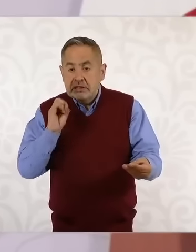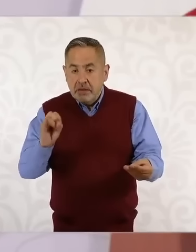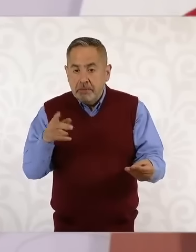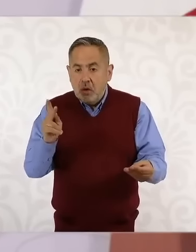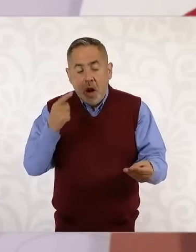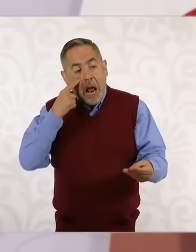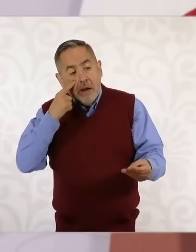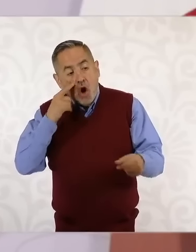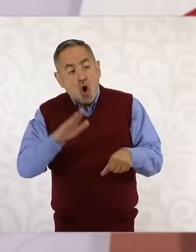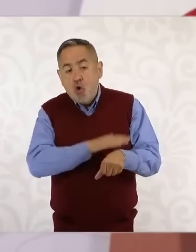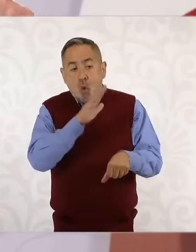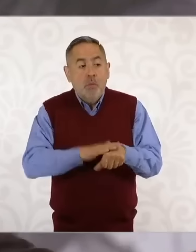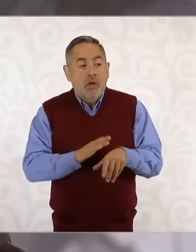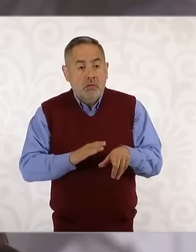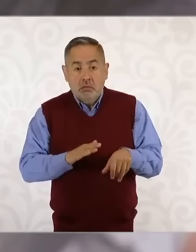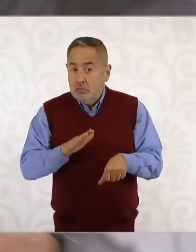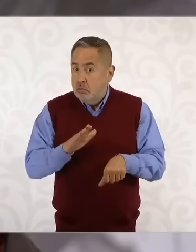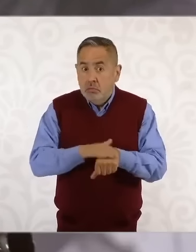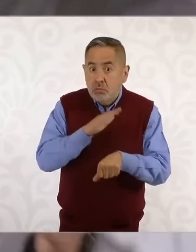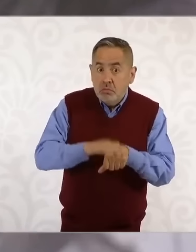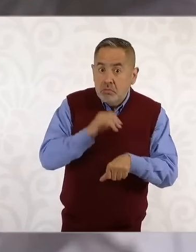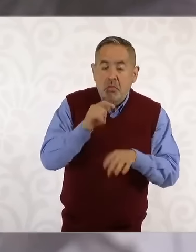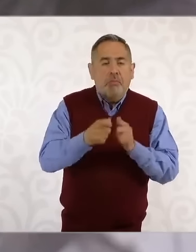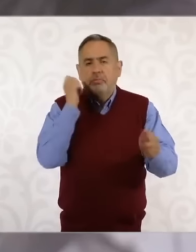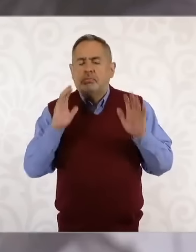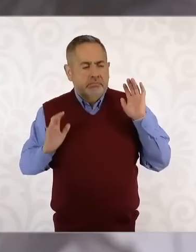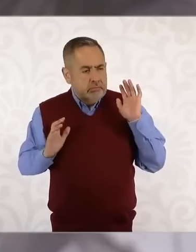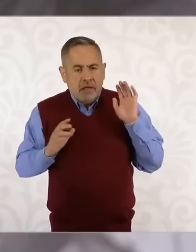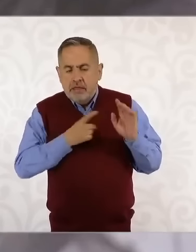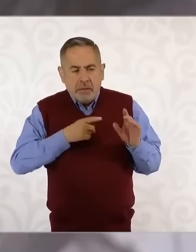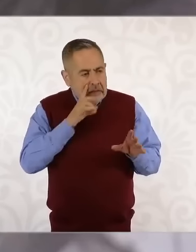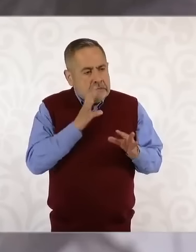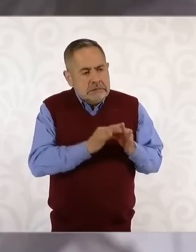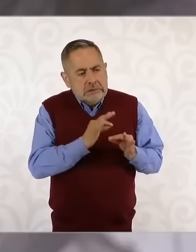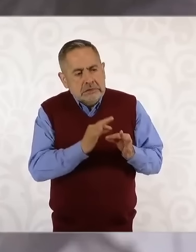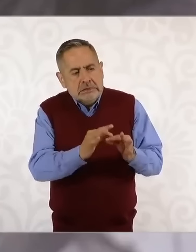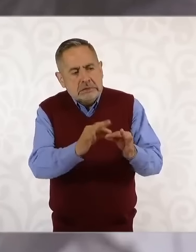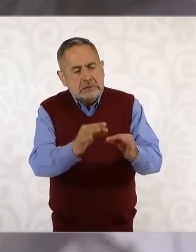de que se realicen estas inversiones y poderles dar seguimiento para que puedan llevarse a cabo.